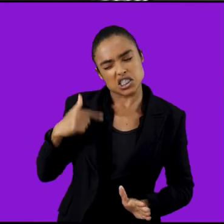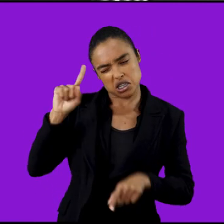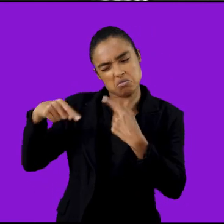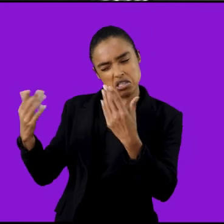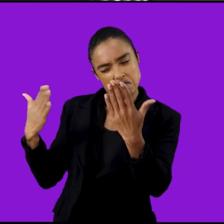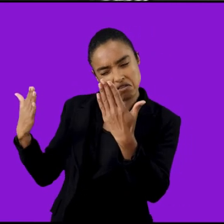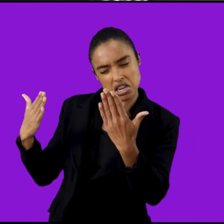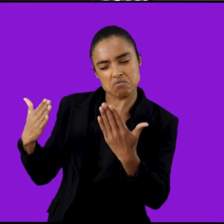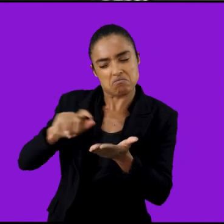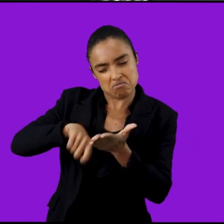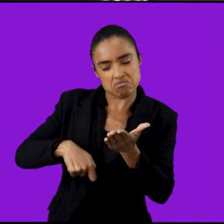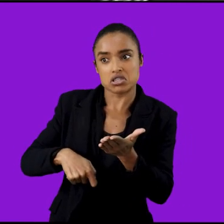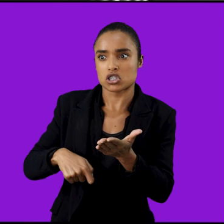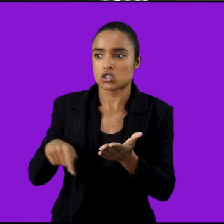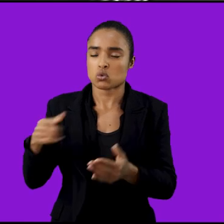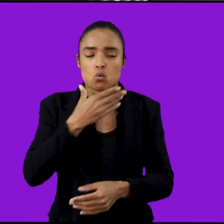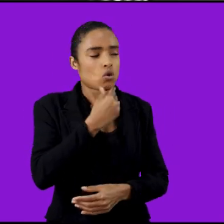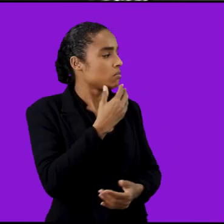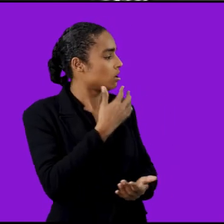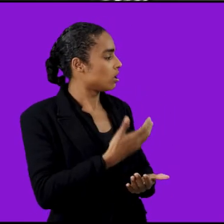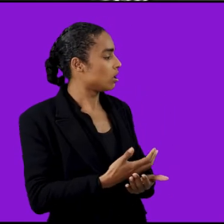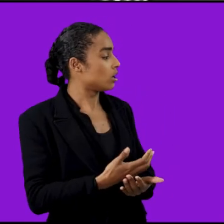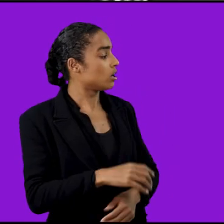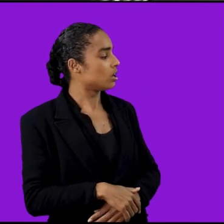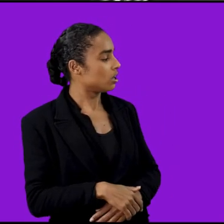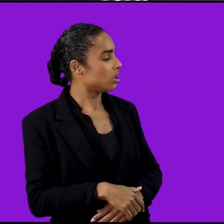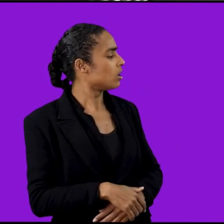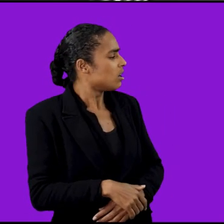um ano sabático agora que a minha filha nasceu e aí depois eu vou avaliar esse contrato,